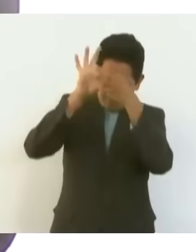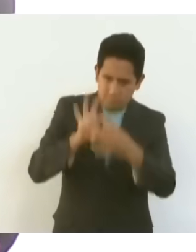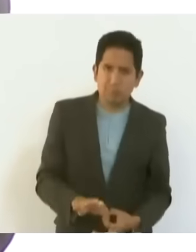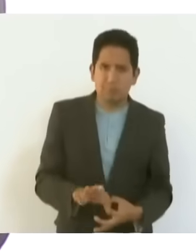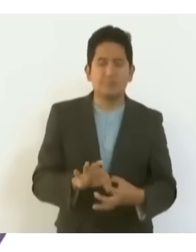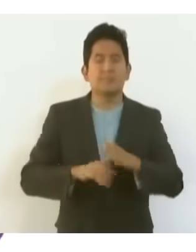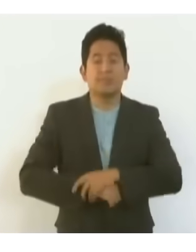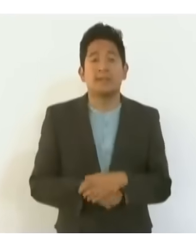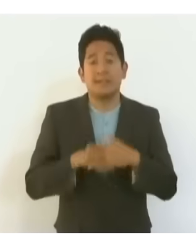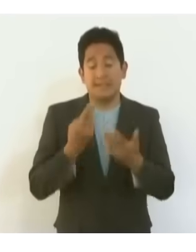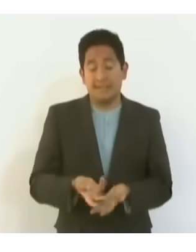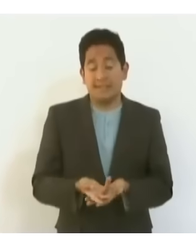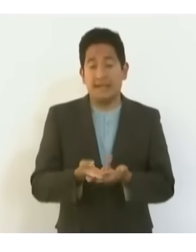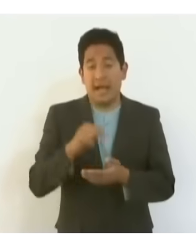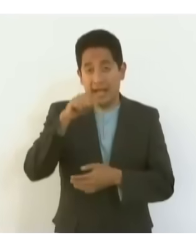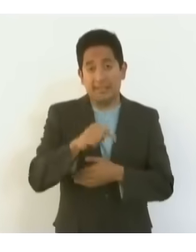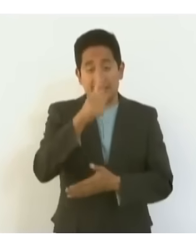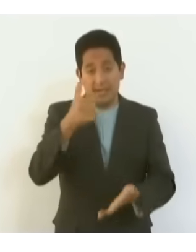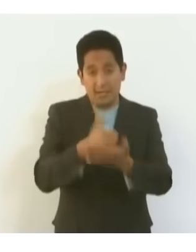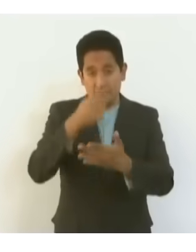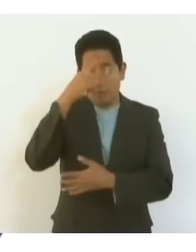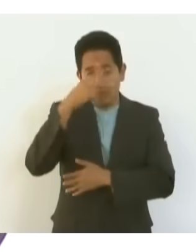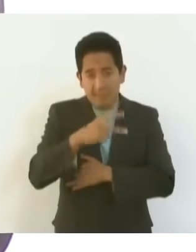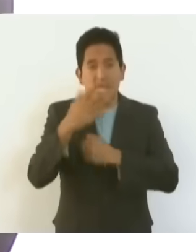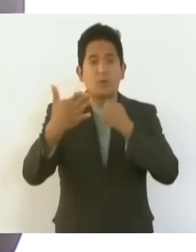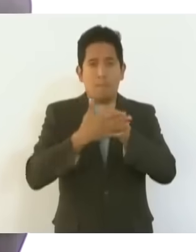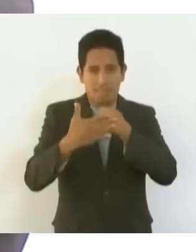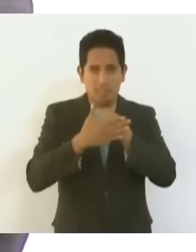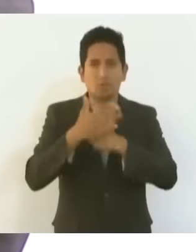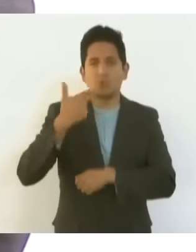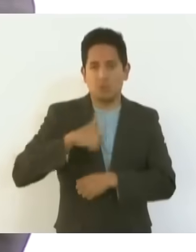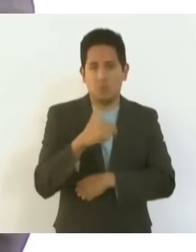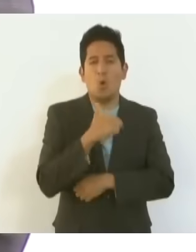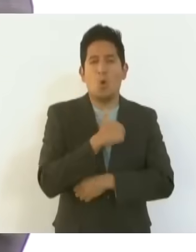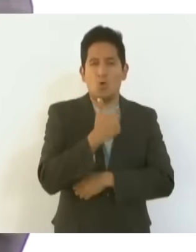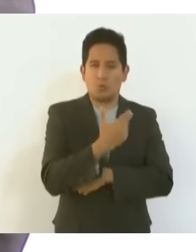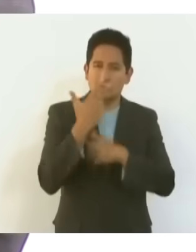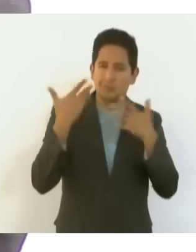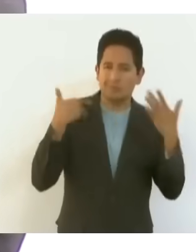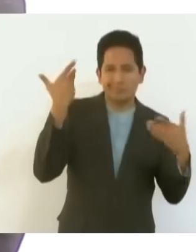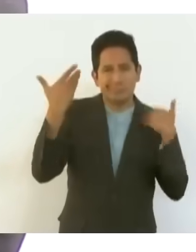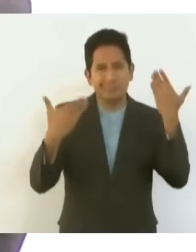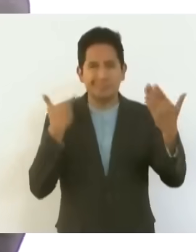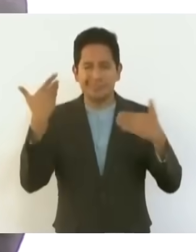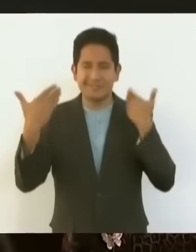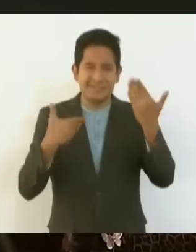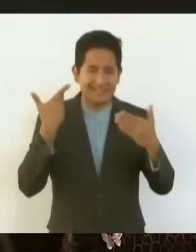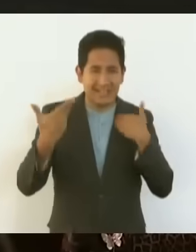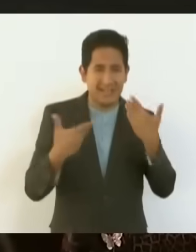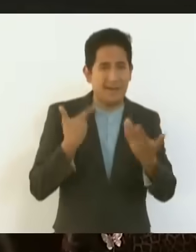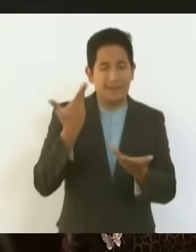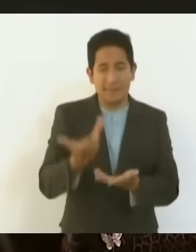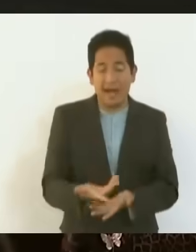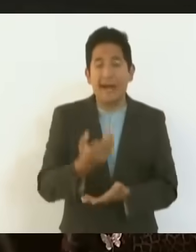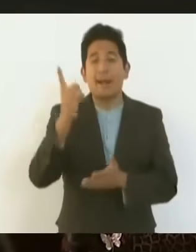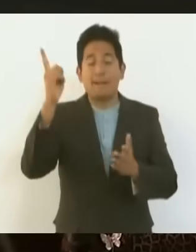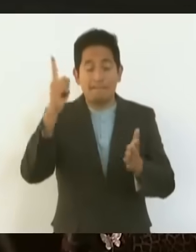en la ciudad pronto vamos a celebrar el retiro voluntario y la destrucción de 1000 armas en